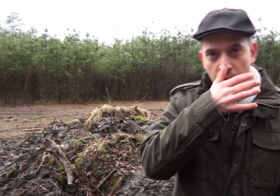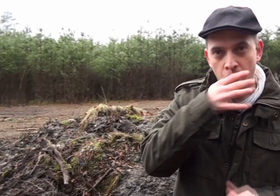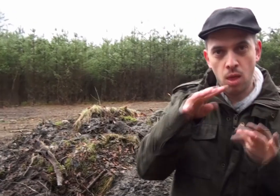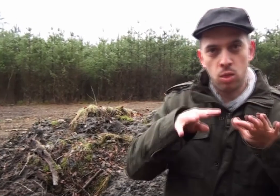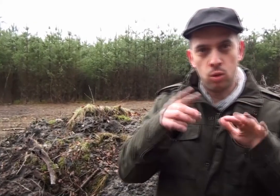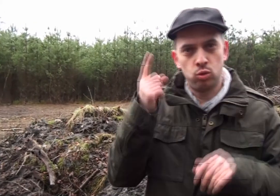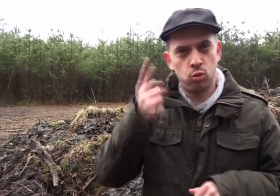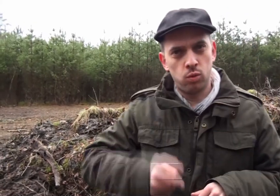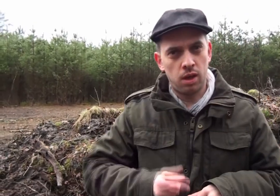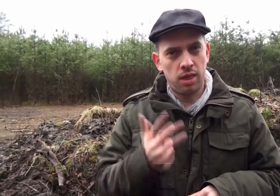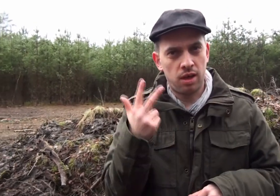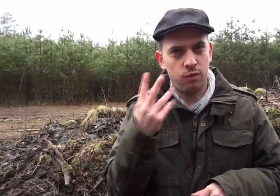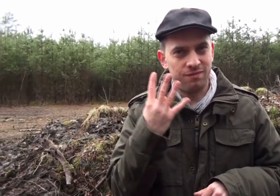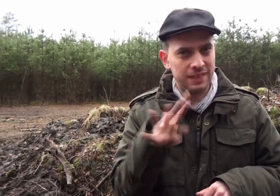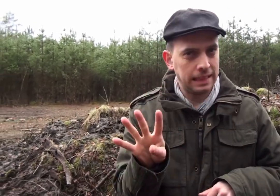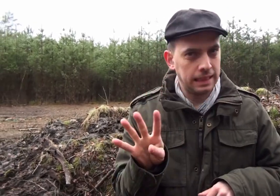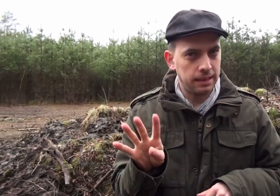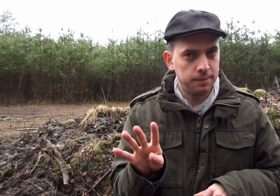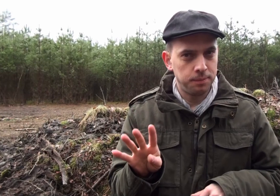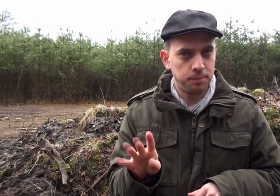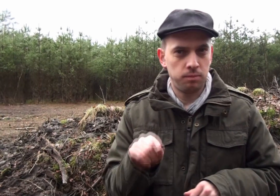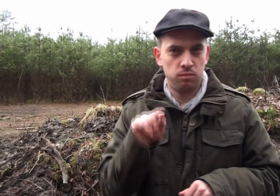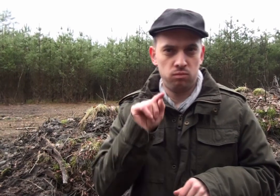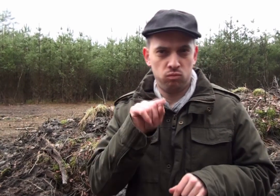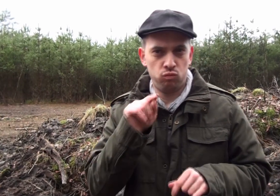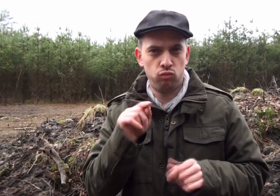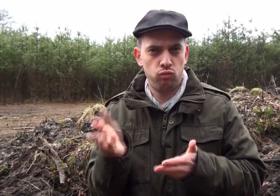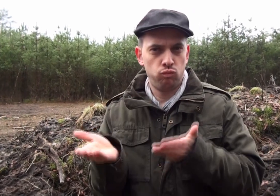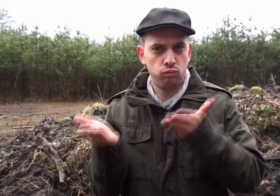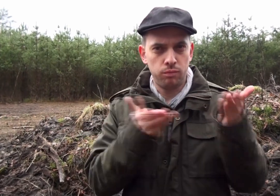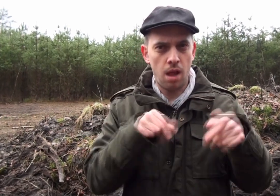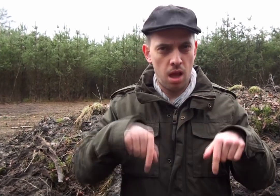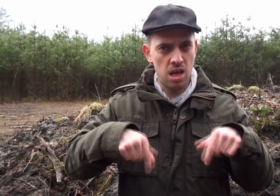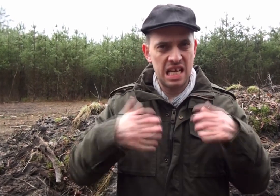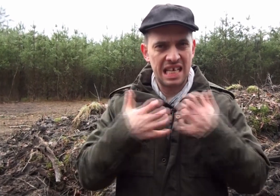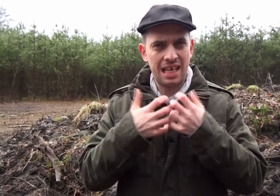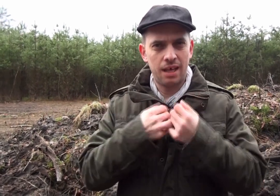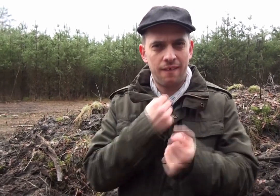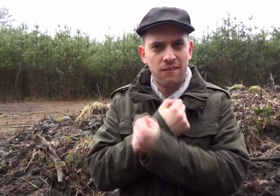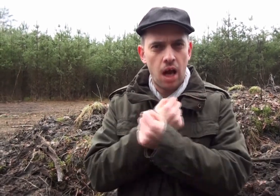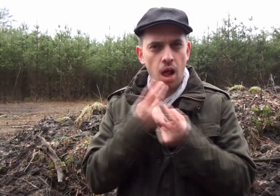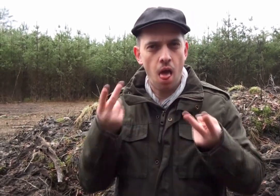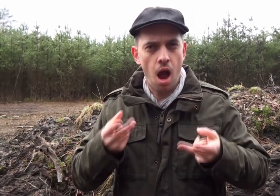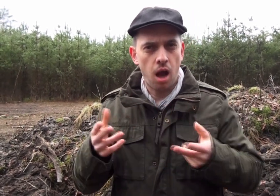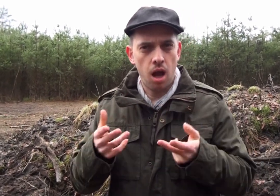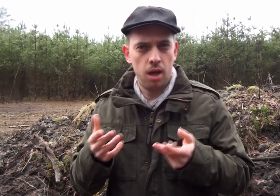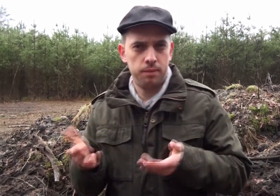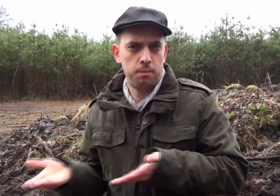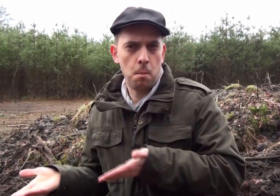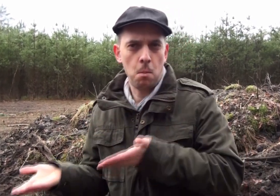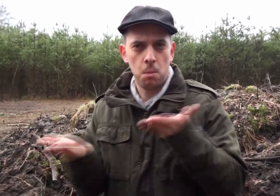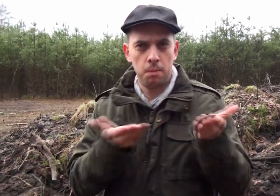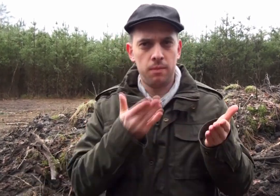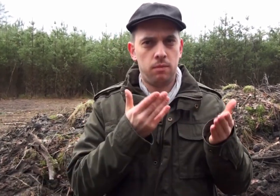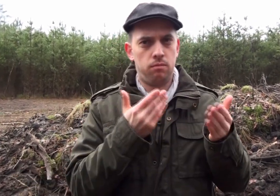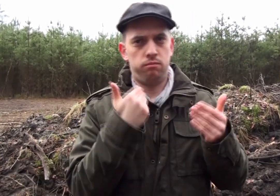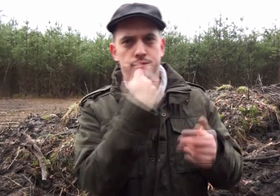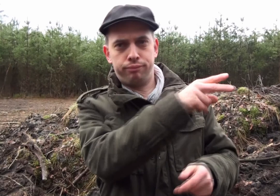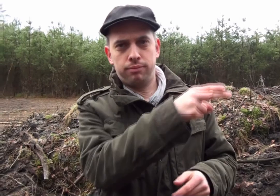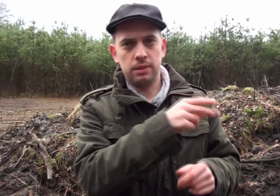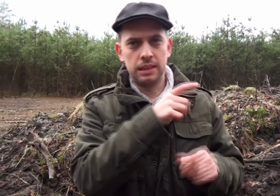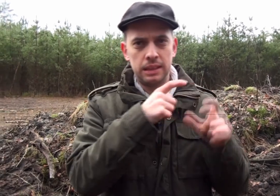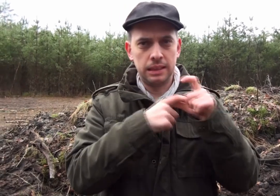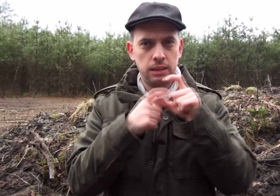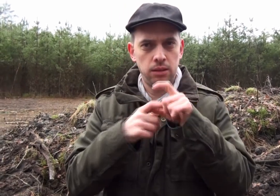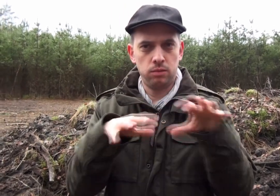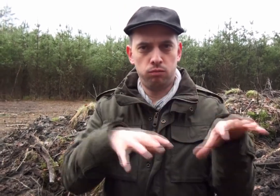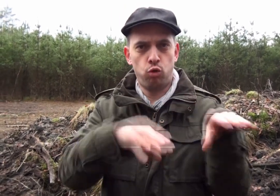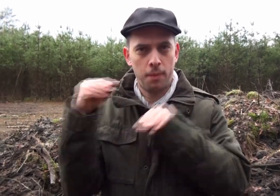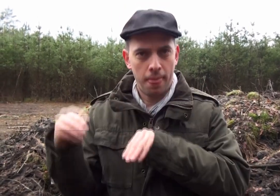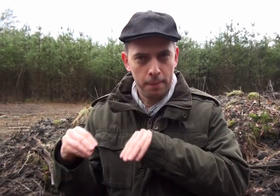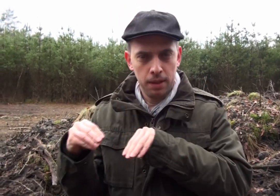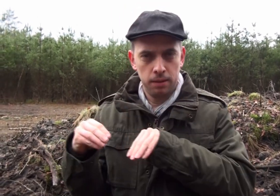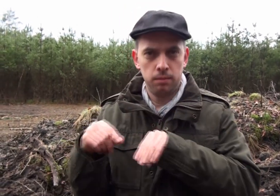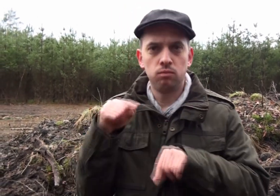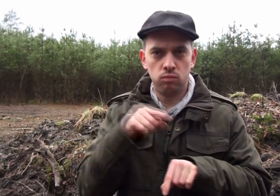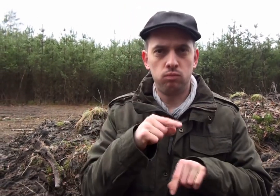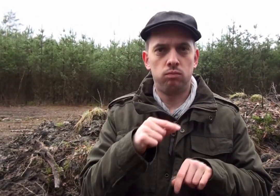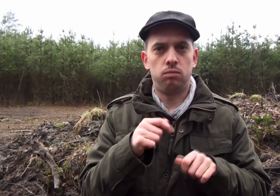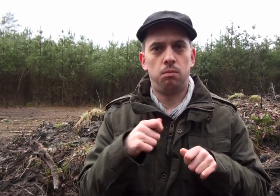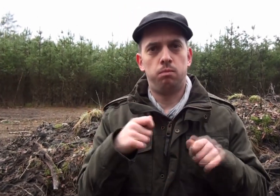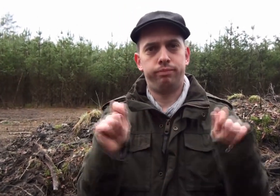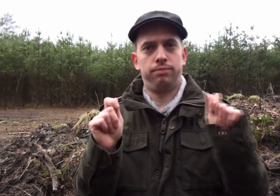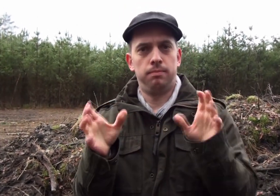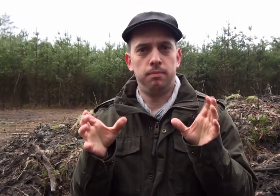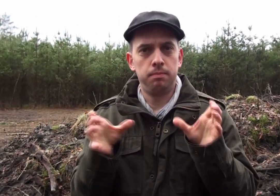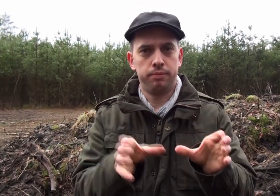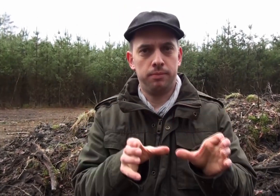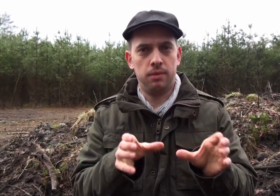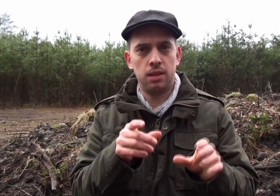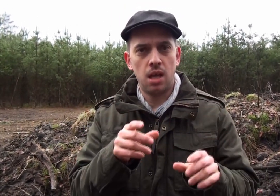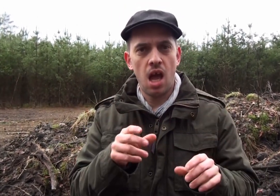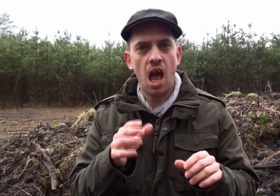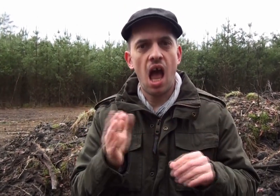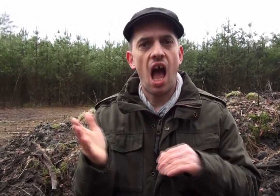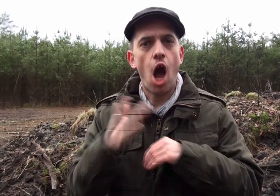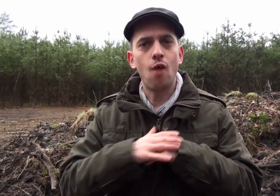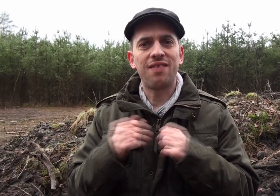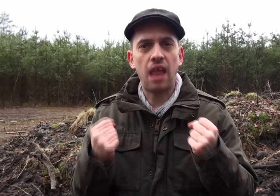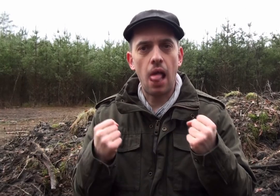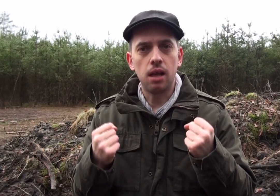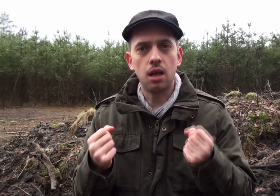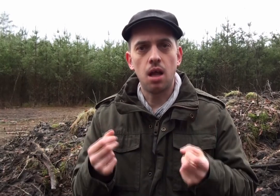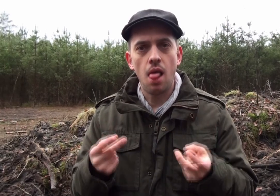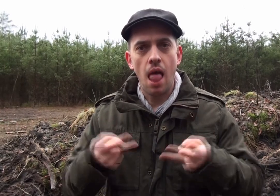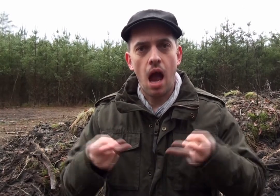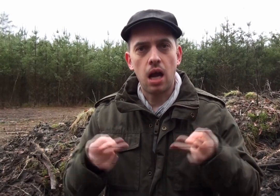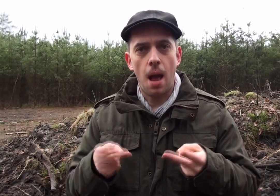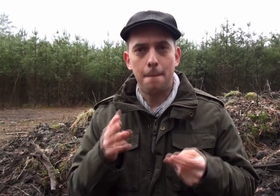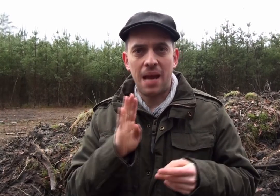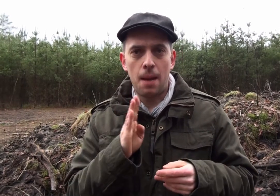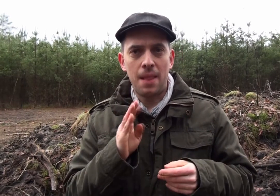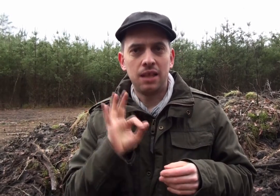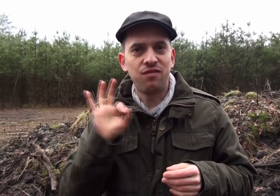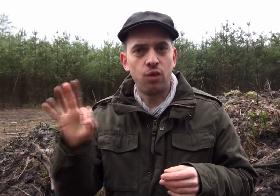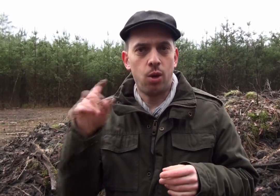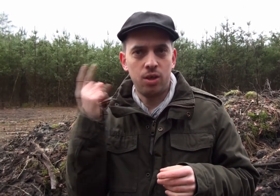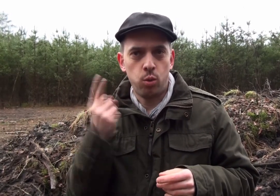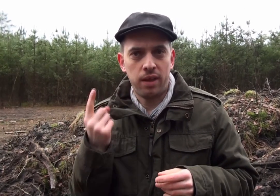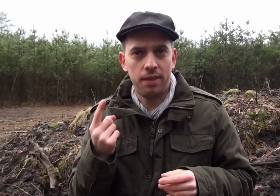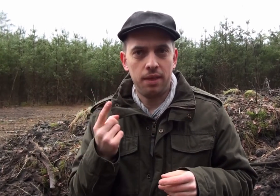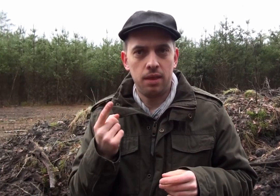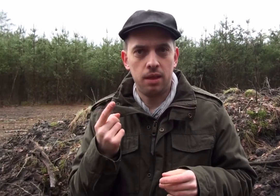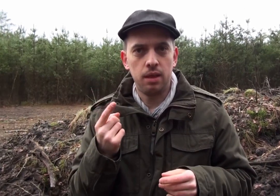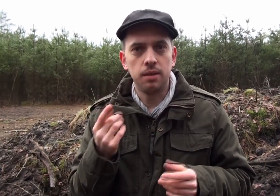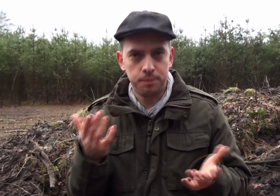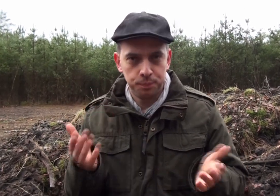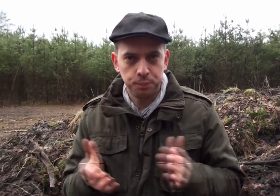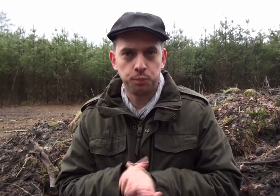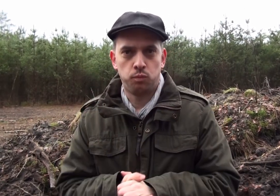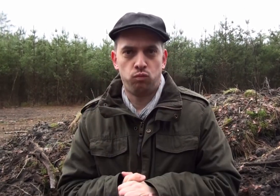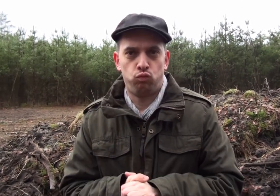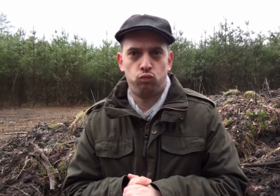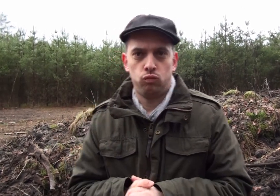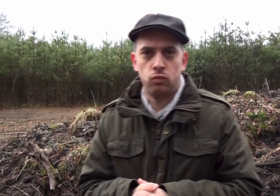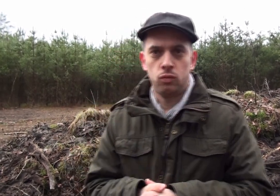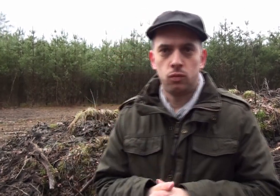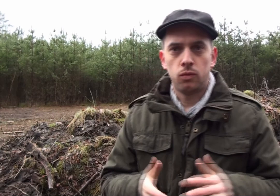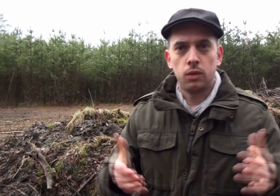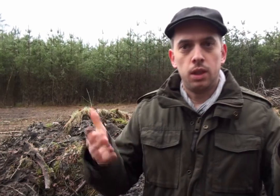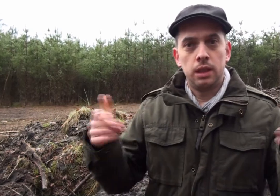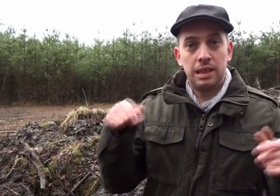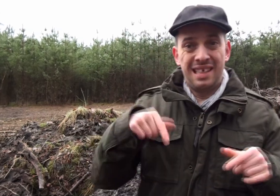April 1943 Übergabe eines Lagerteils des Kriegsgefangenenlagers an die SS: Einrichtung des „Aufenthaltslagers Bergen-Belsen" für Juden,